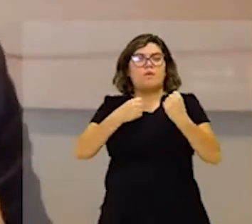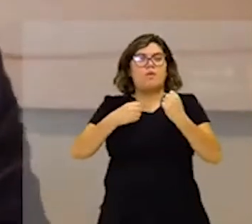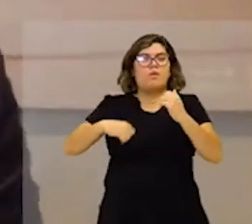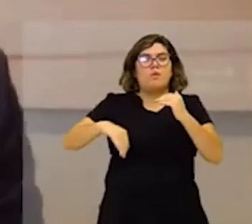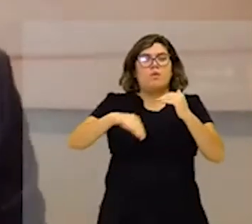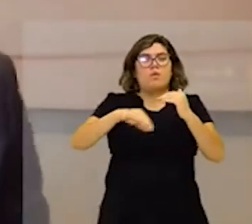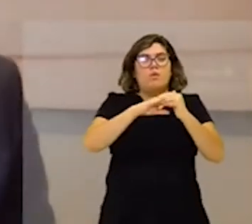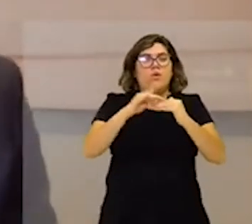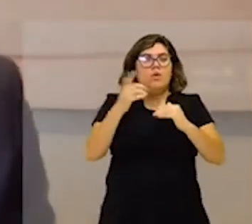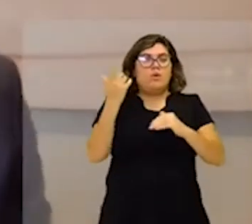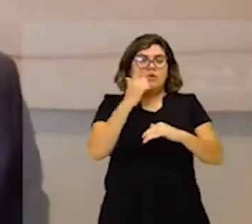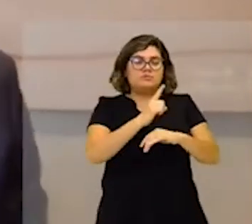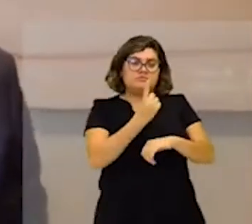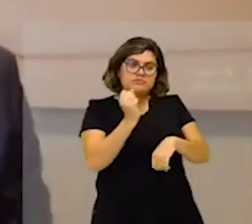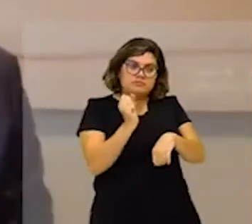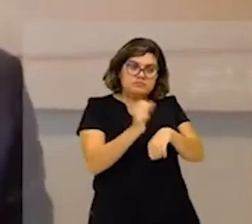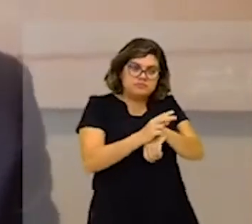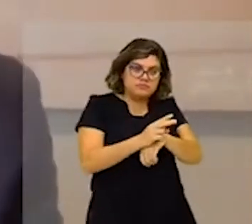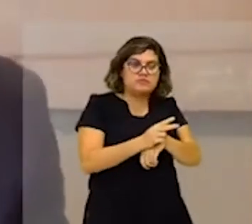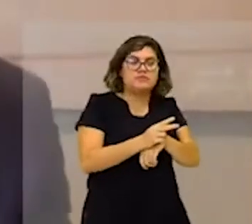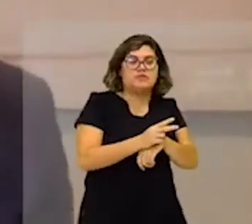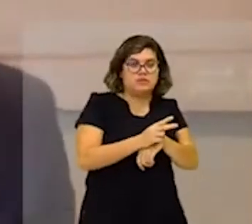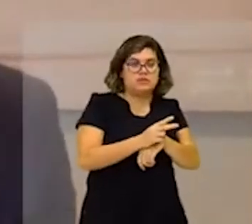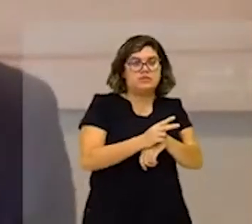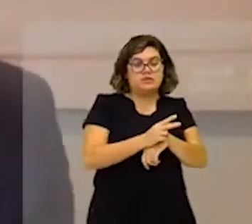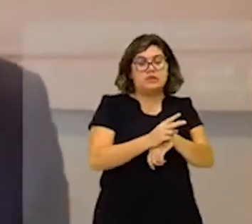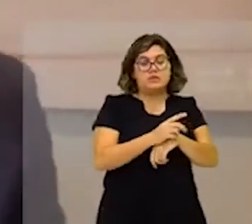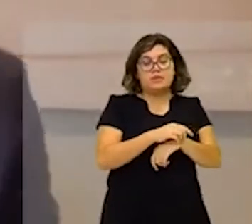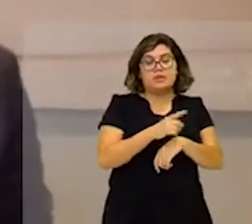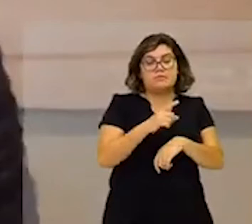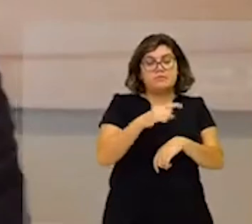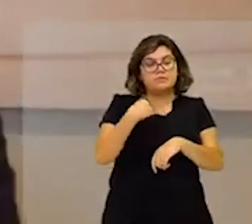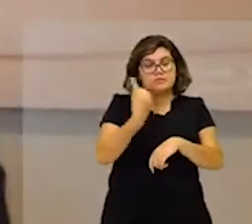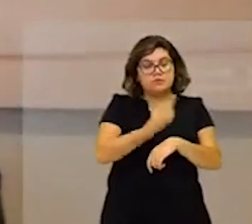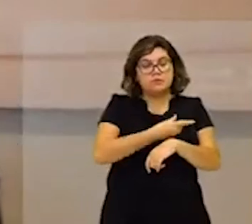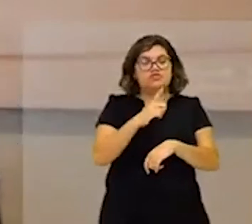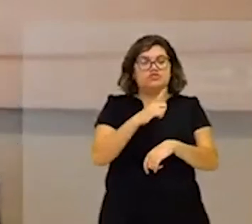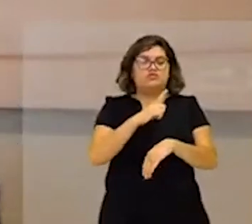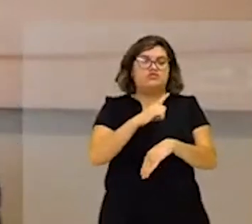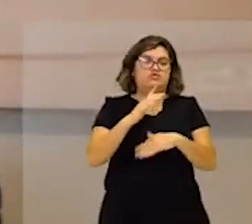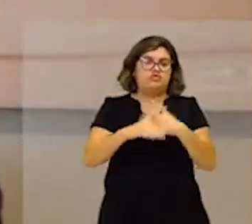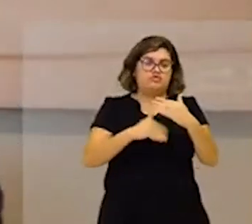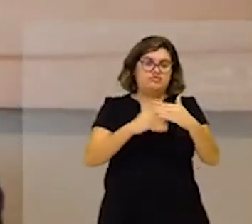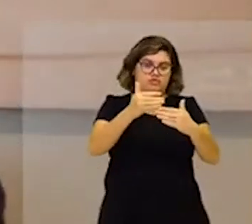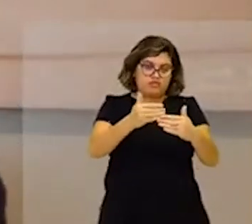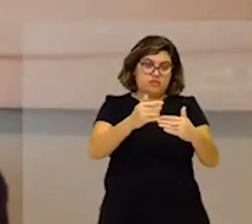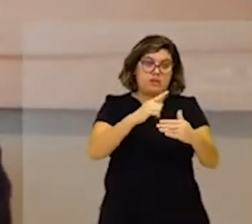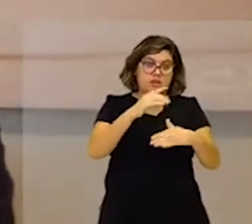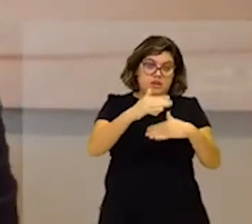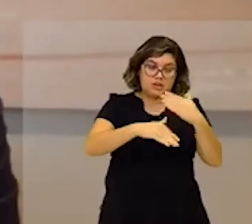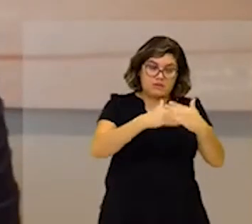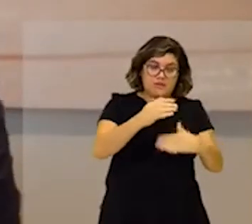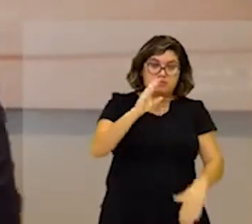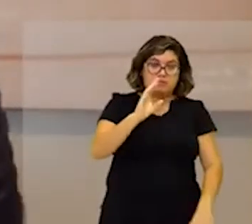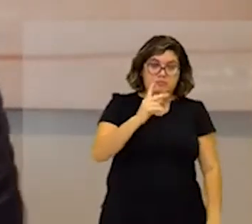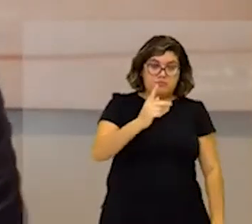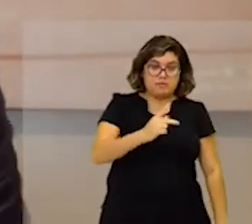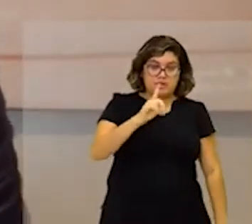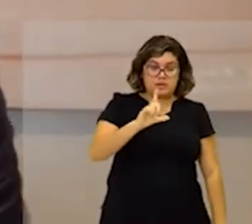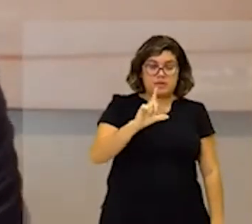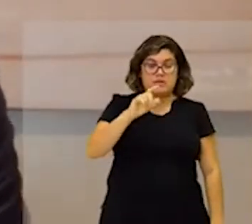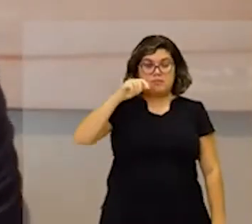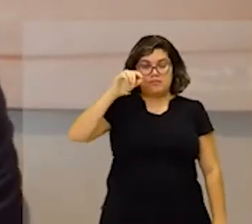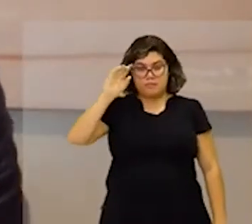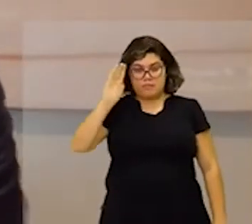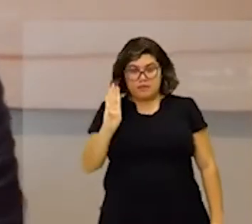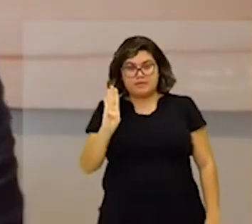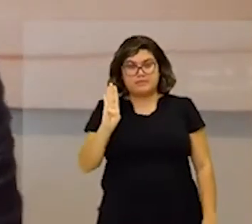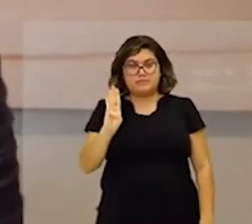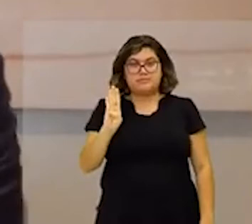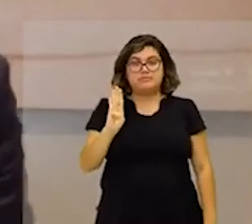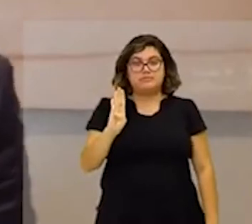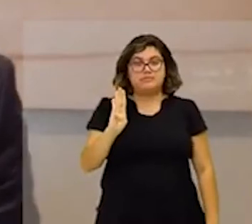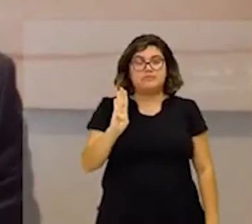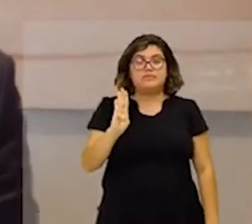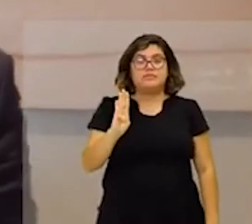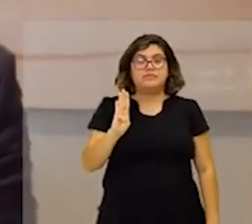né no Parlamento e vamos avançando avanços tanto no PLP tão o código de um novo projeto de novo